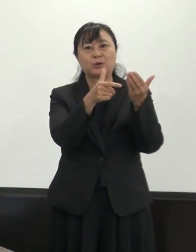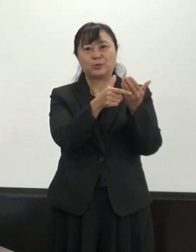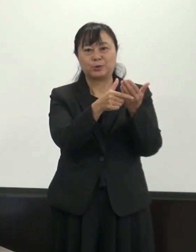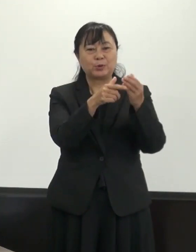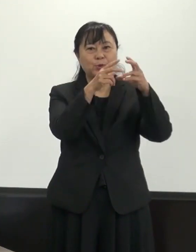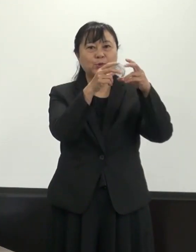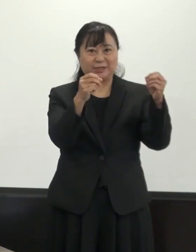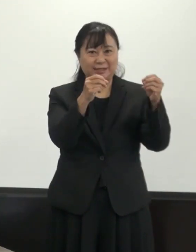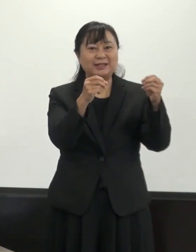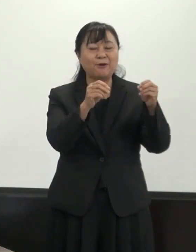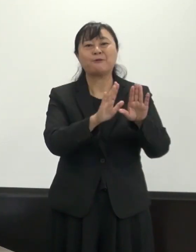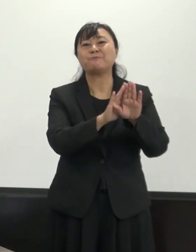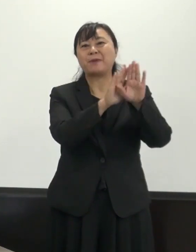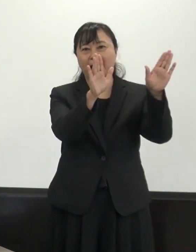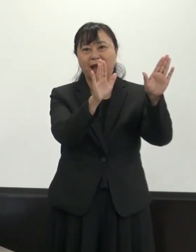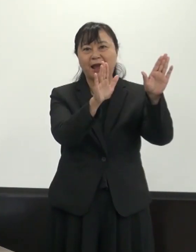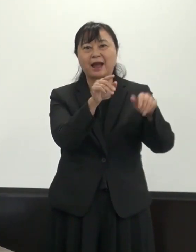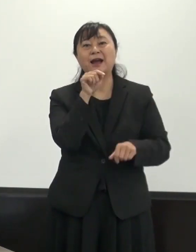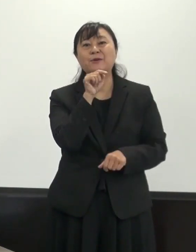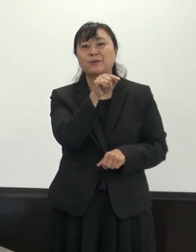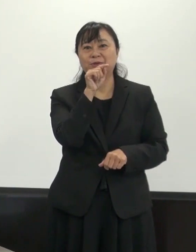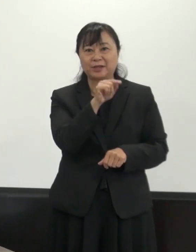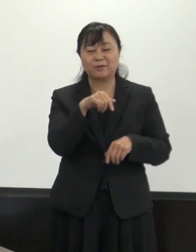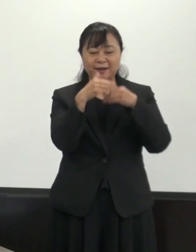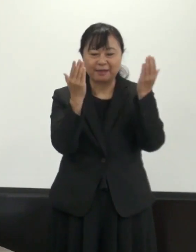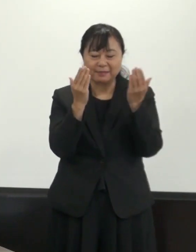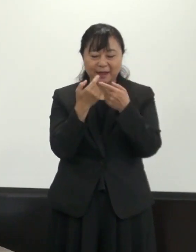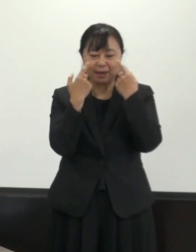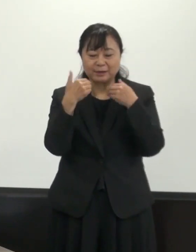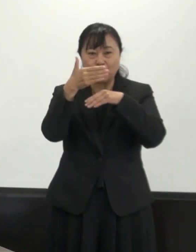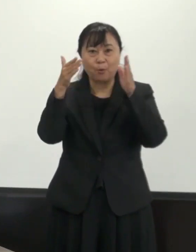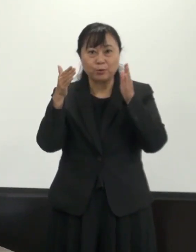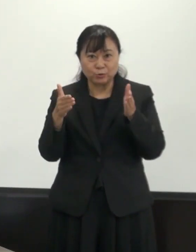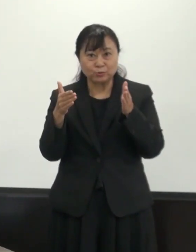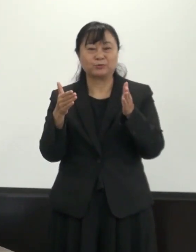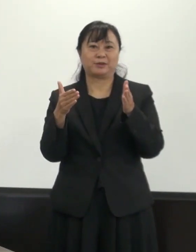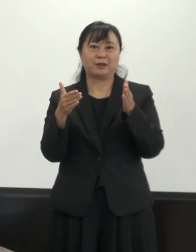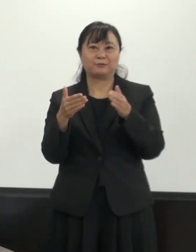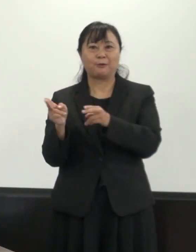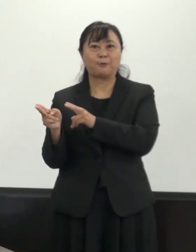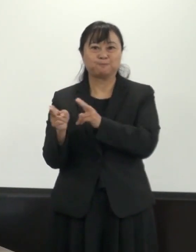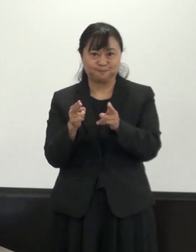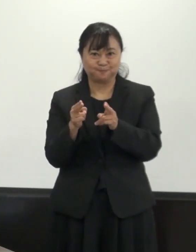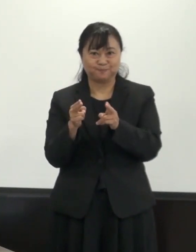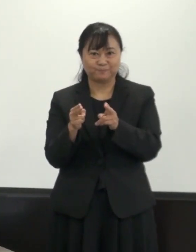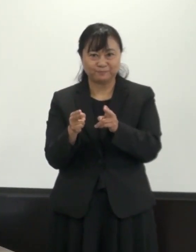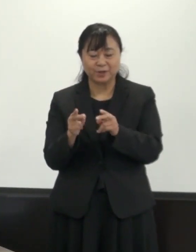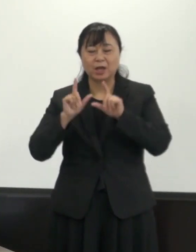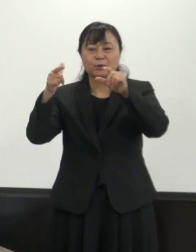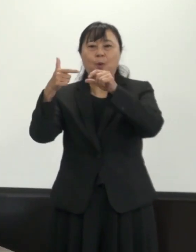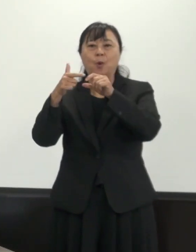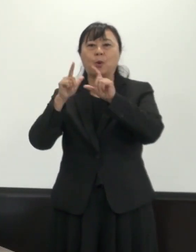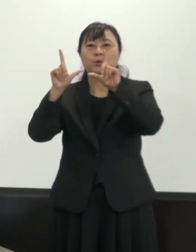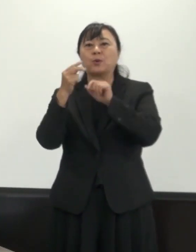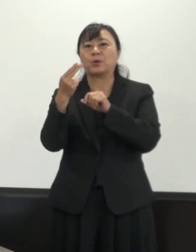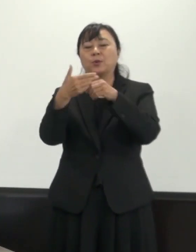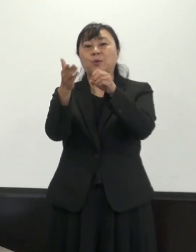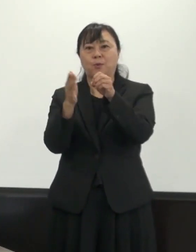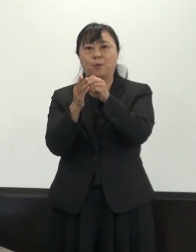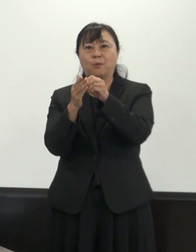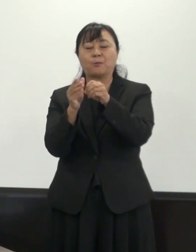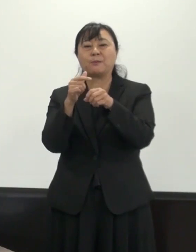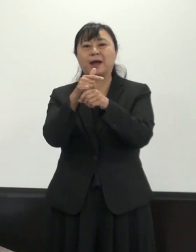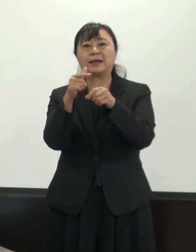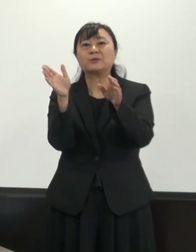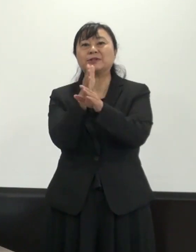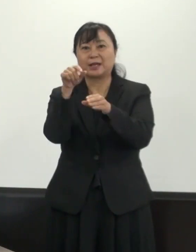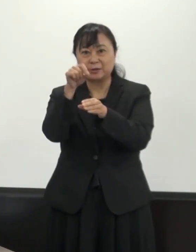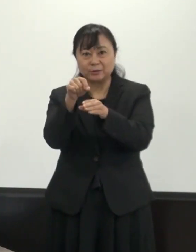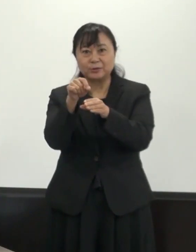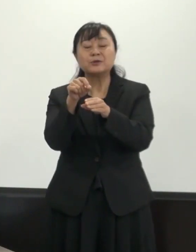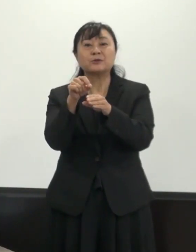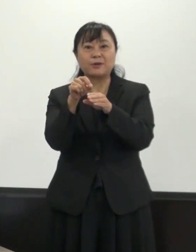この「WORX新富士」には、完全個室ブースを備えており、 首都圏の企業やワーカーがサテライトオフィスとして